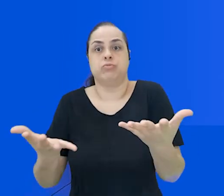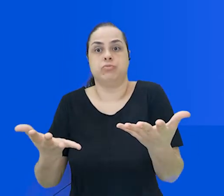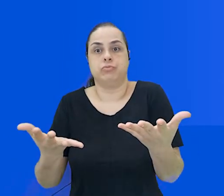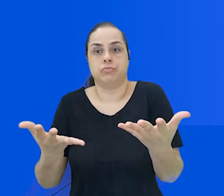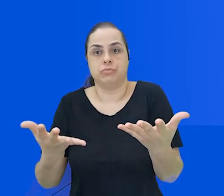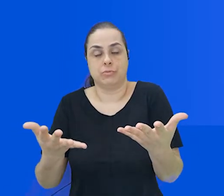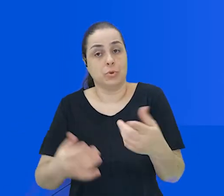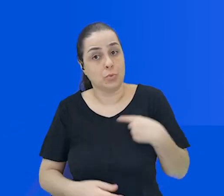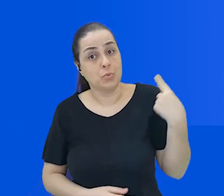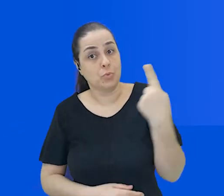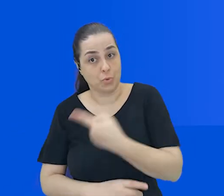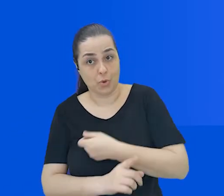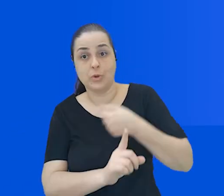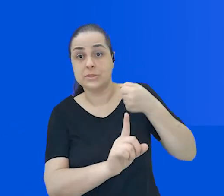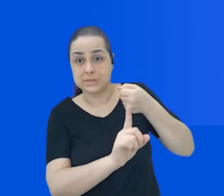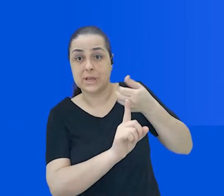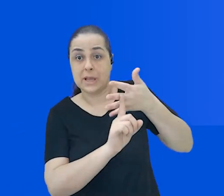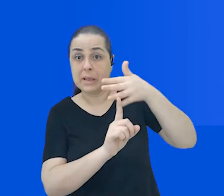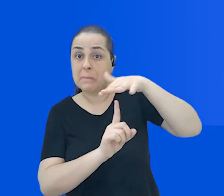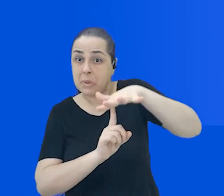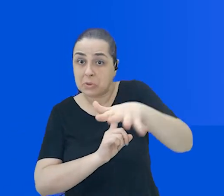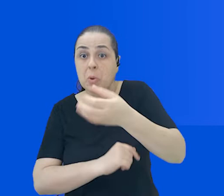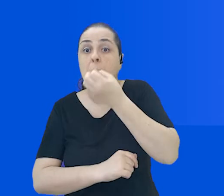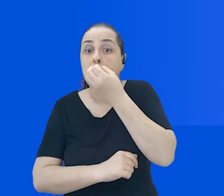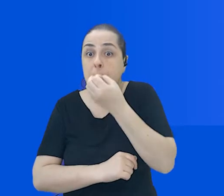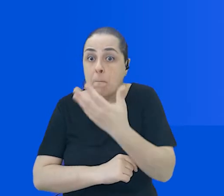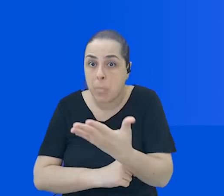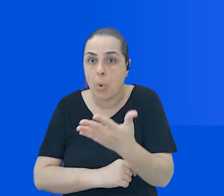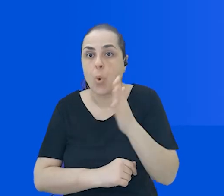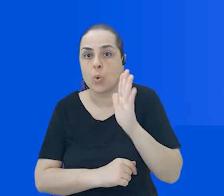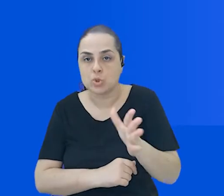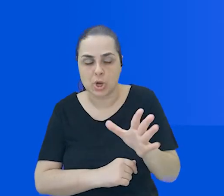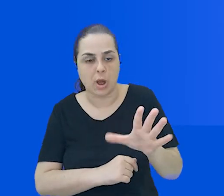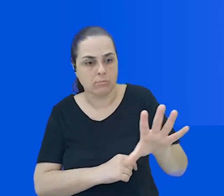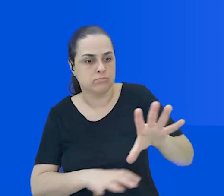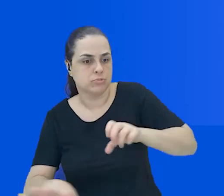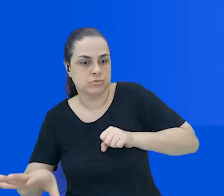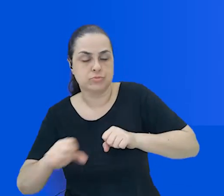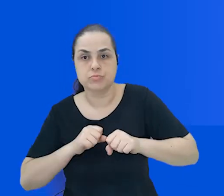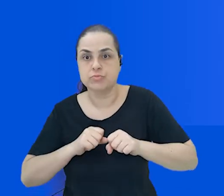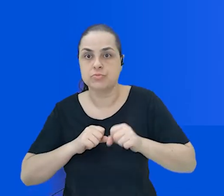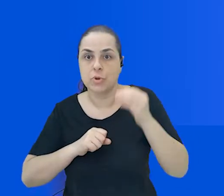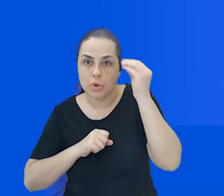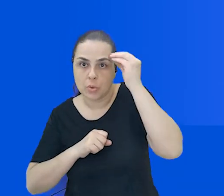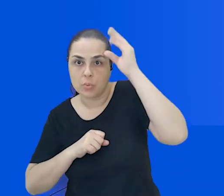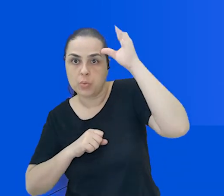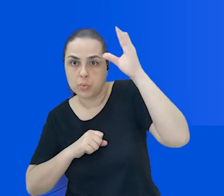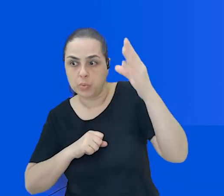e se a gente tem um bom repertório, teve a oportunidade de sermos educados. Somos alfabetizados emocionalmente.